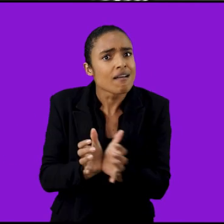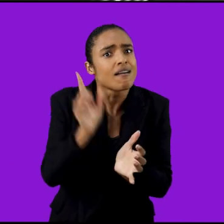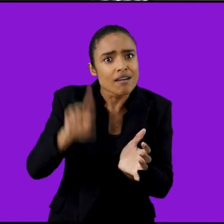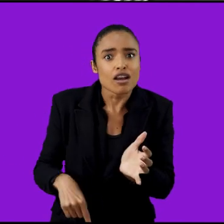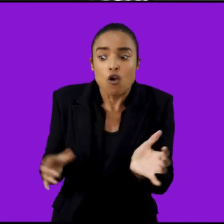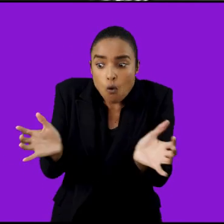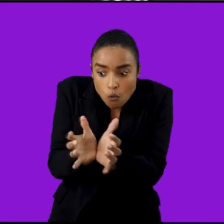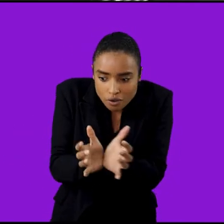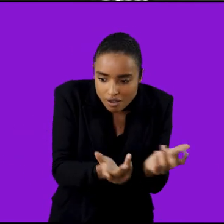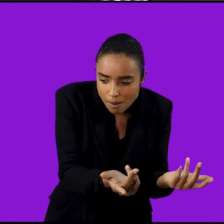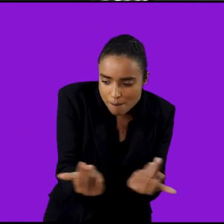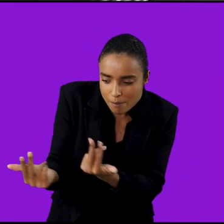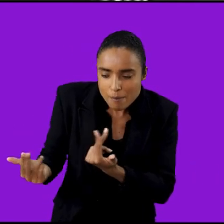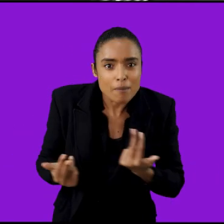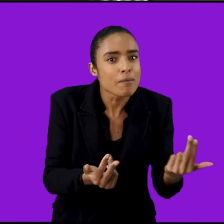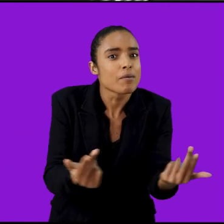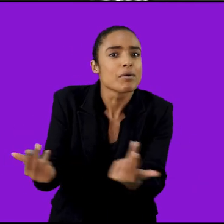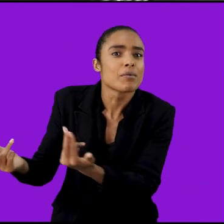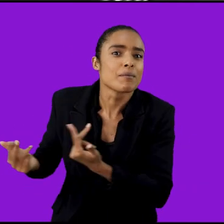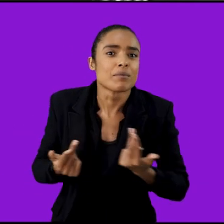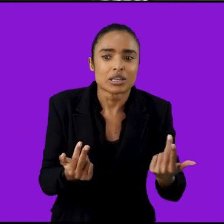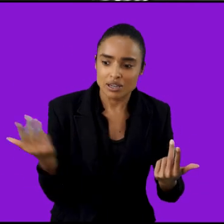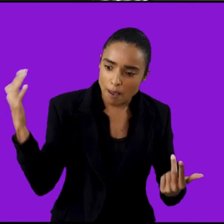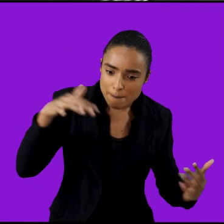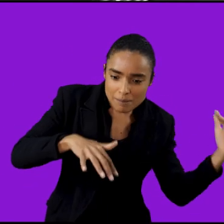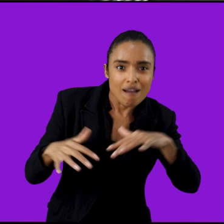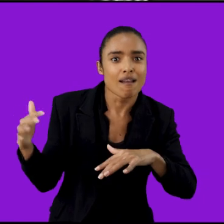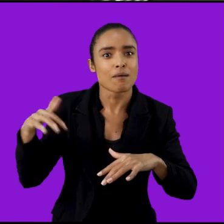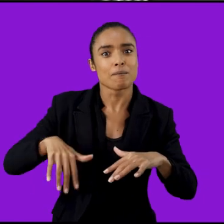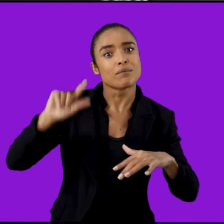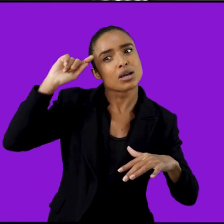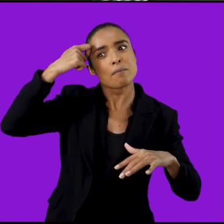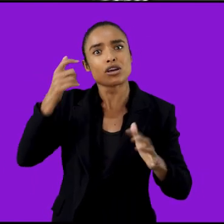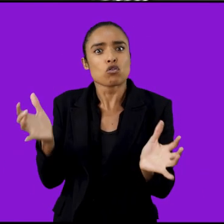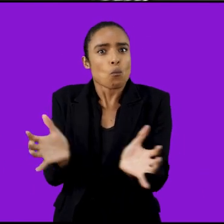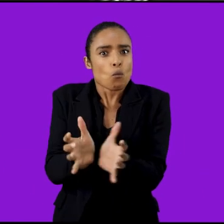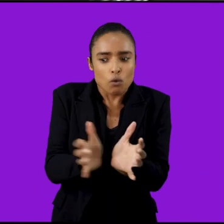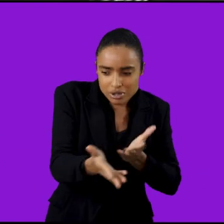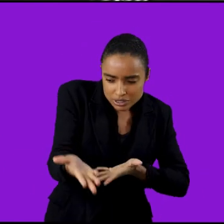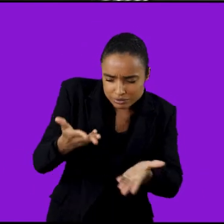De solidariedade. Eu acho que além da Solidariedade tem uma coisa que é subjetiva que é da.